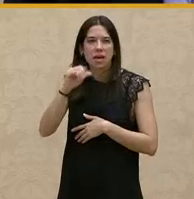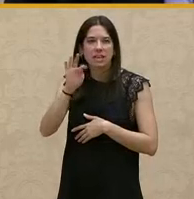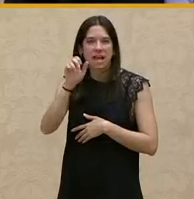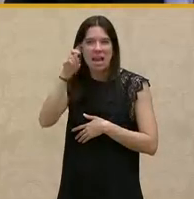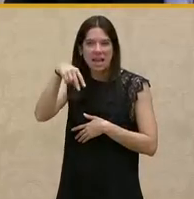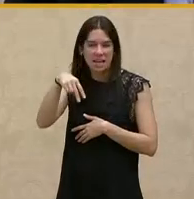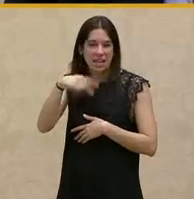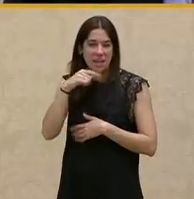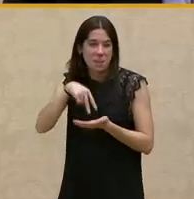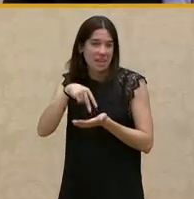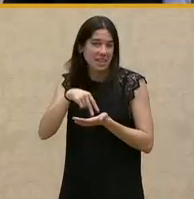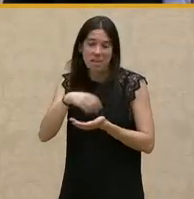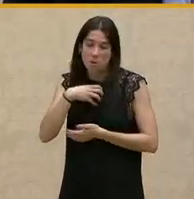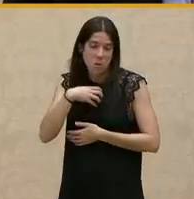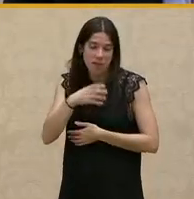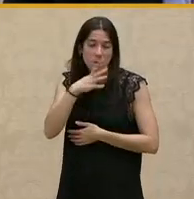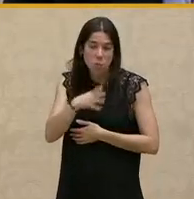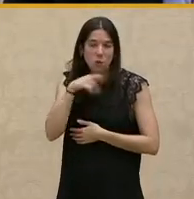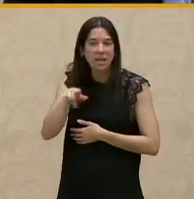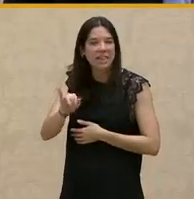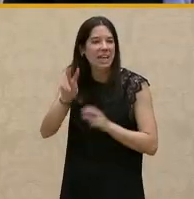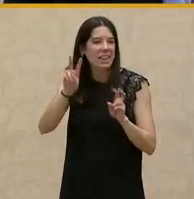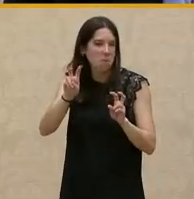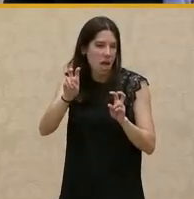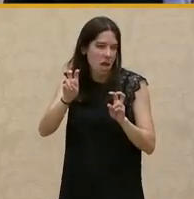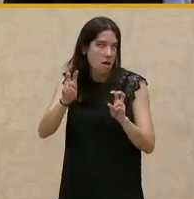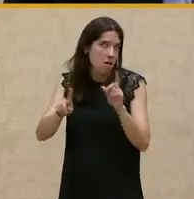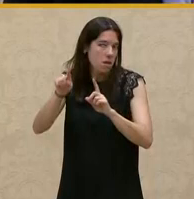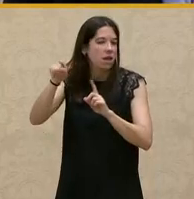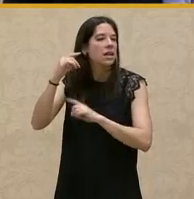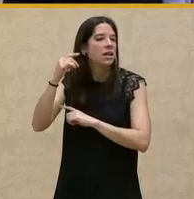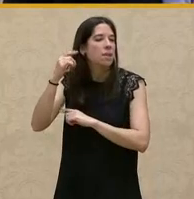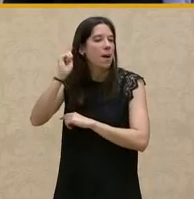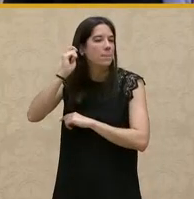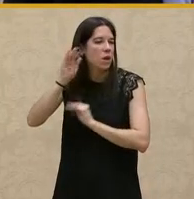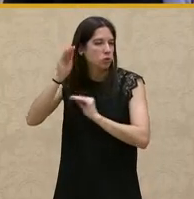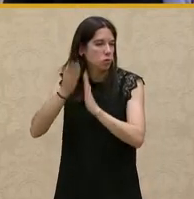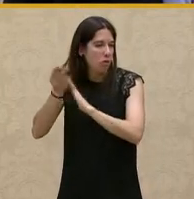estar presente porque tiene temas en Pamplona, en su ciudad natal, pero nos ha pasado unas